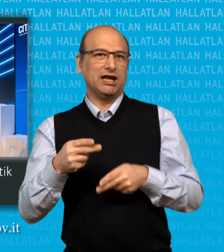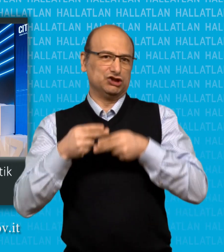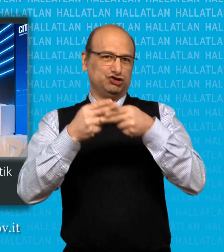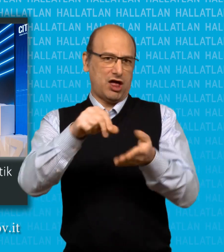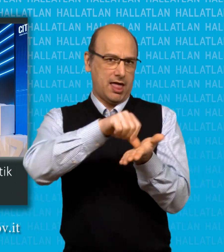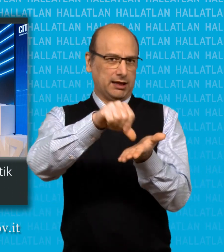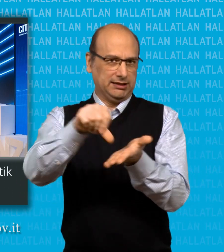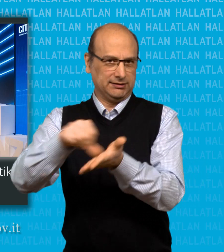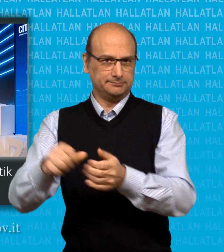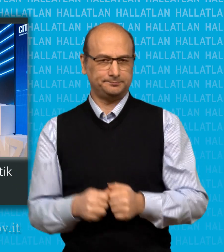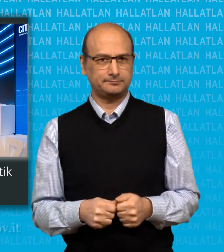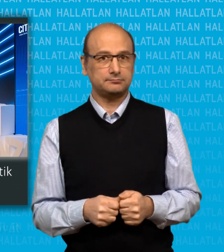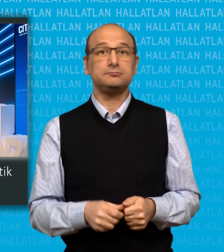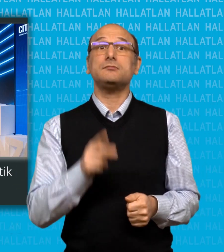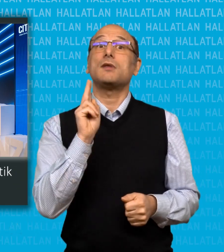segíti majd az ebben részesülőket: